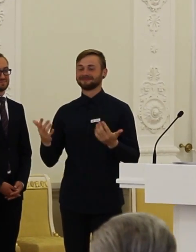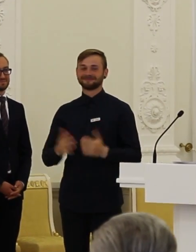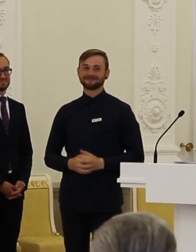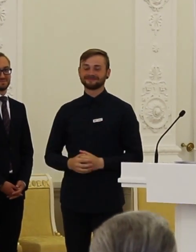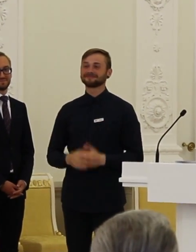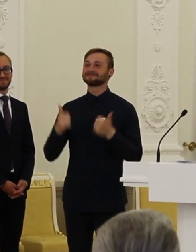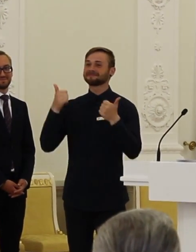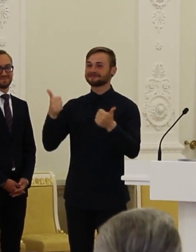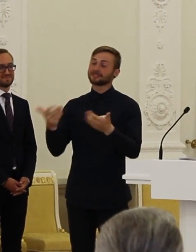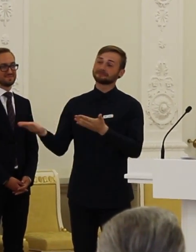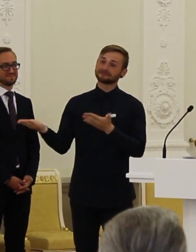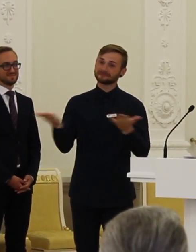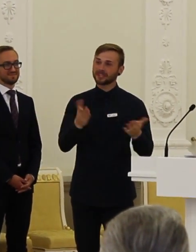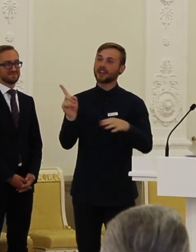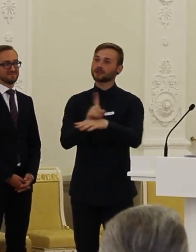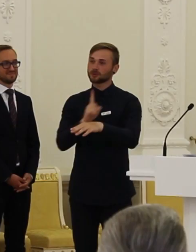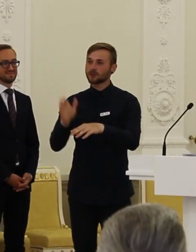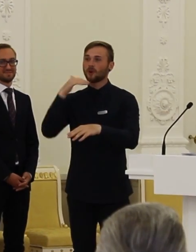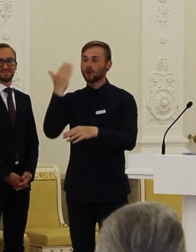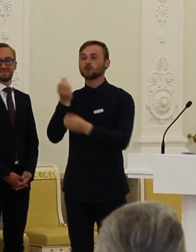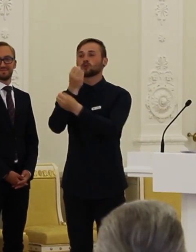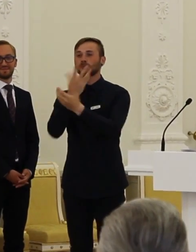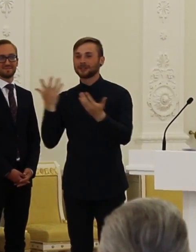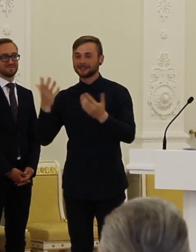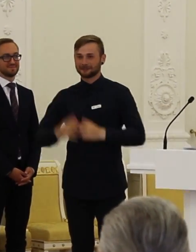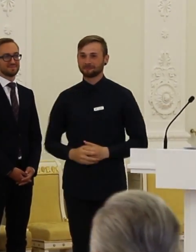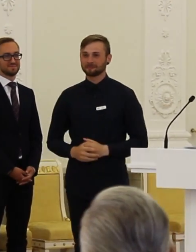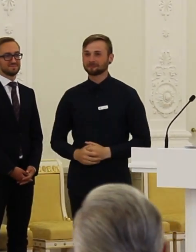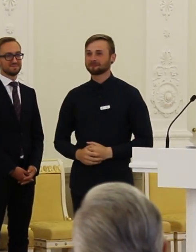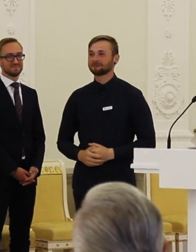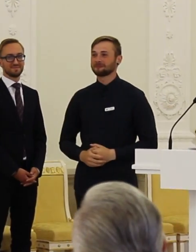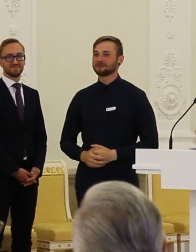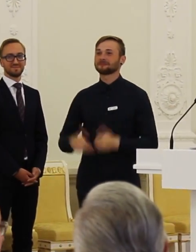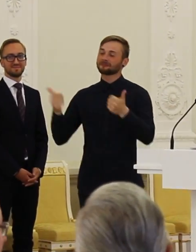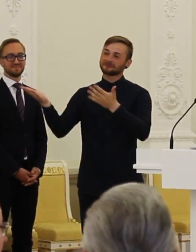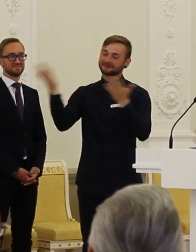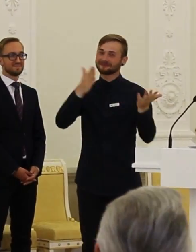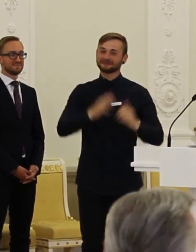Taigi, einame į ekskursiją o vėliau susipažinsime. Keliaujam!